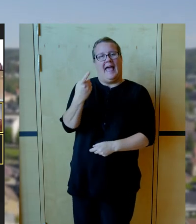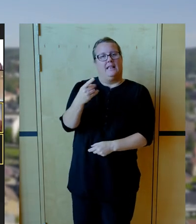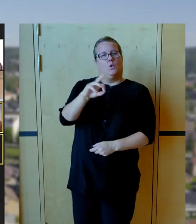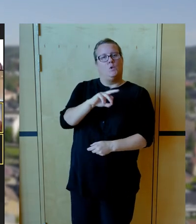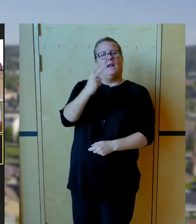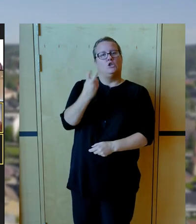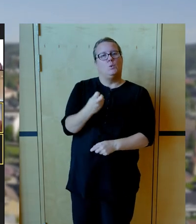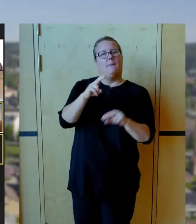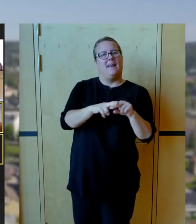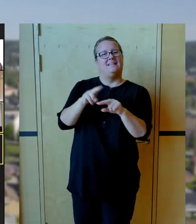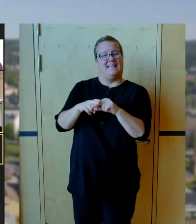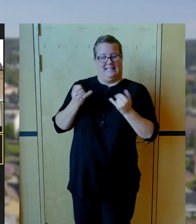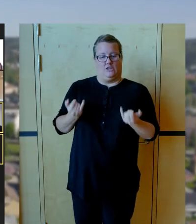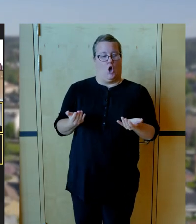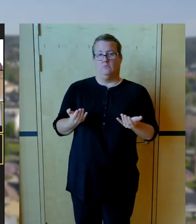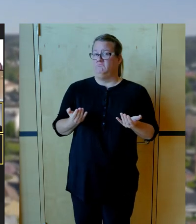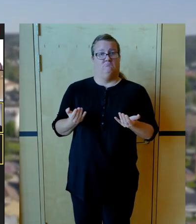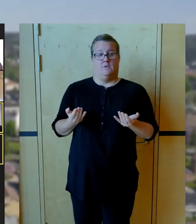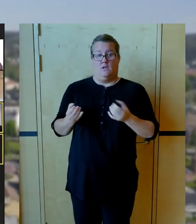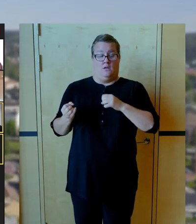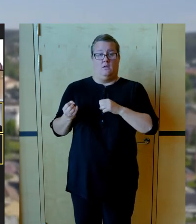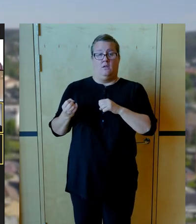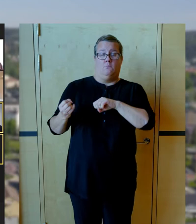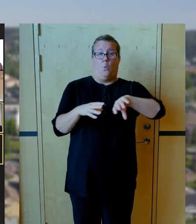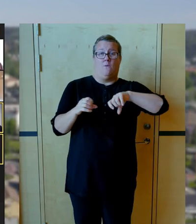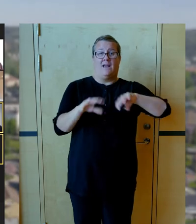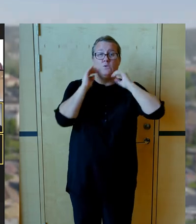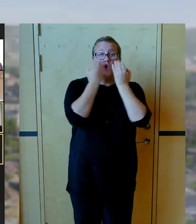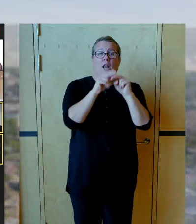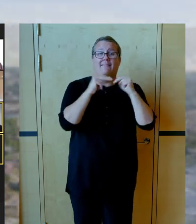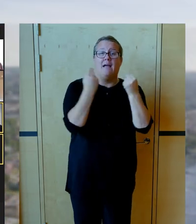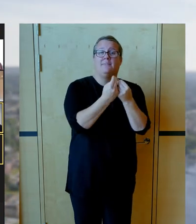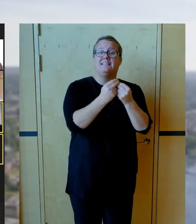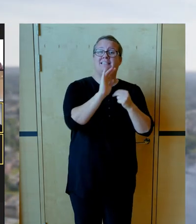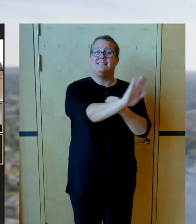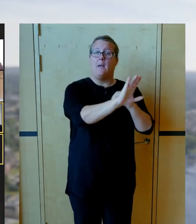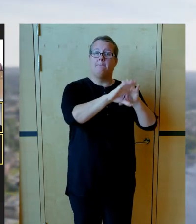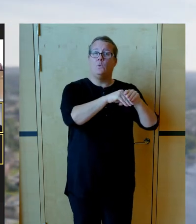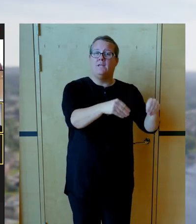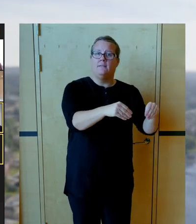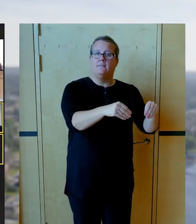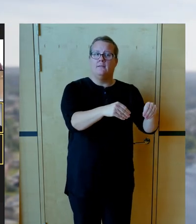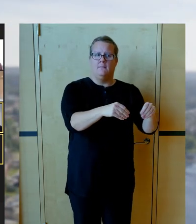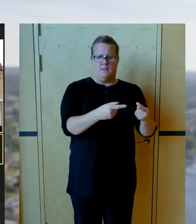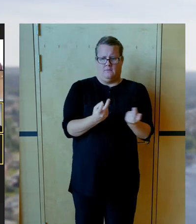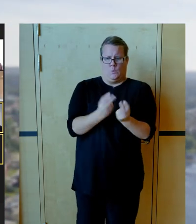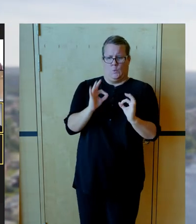Kommer att han ventileras socialnämndens på Var sitter jag satsa på brukarna Och inte på flashiga bord